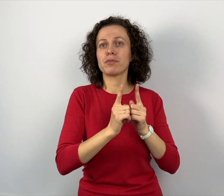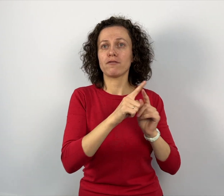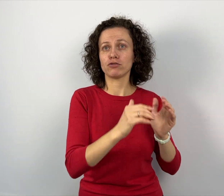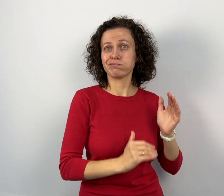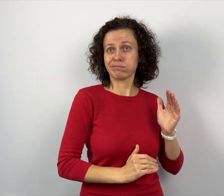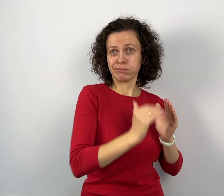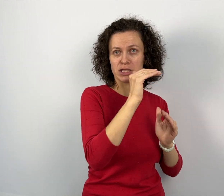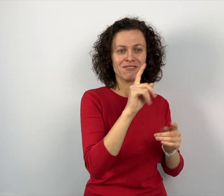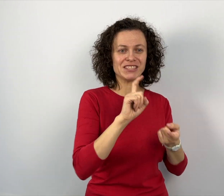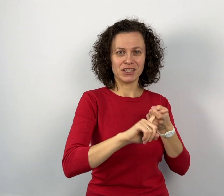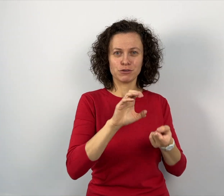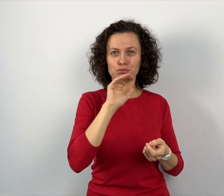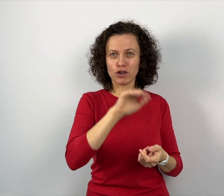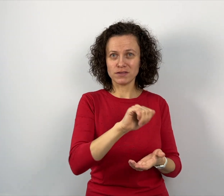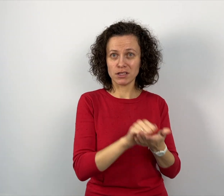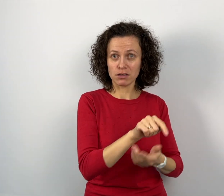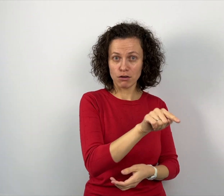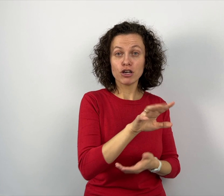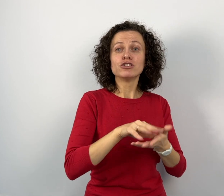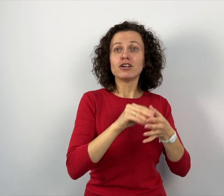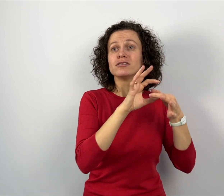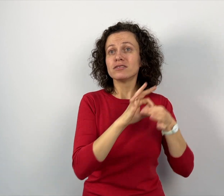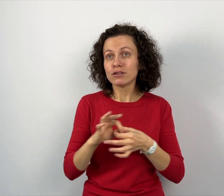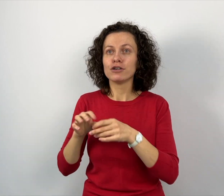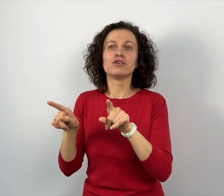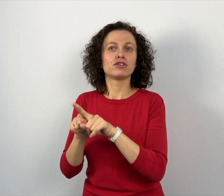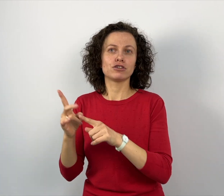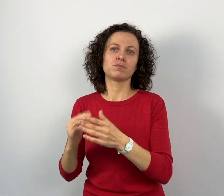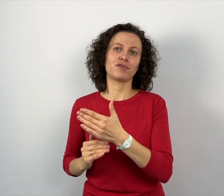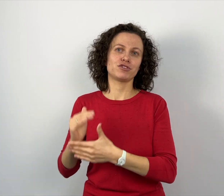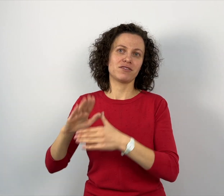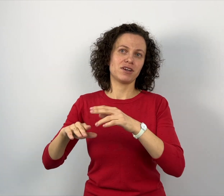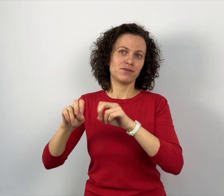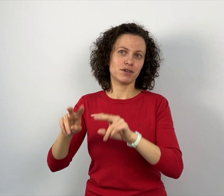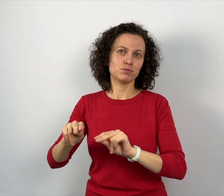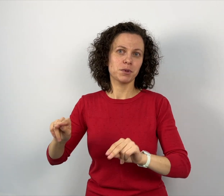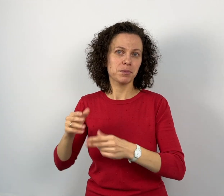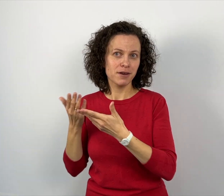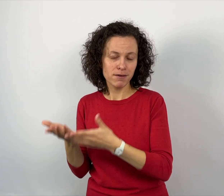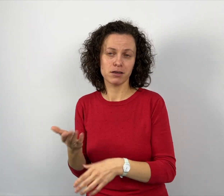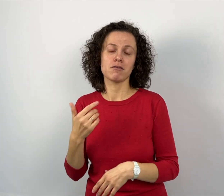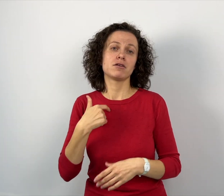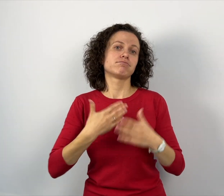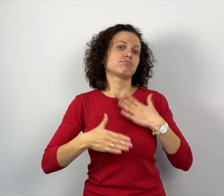с профессиональным стандартом, соответственно, повышаются и требования к уровню подготовки преподавателей РЖЯ.